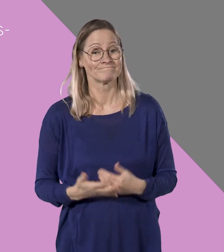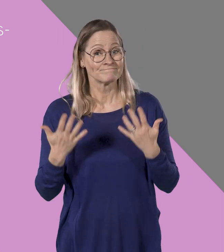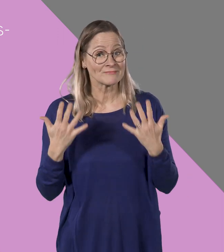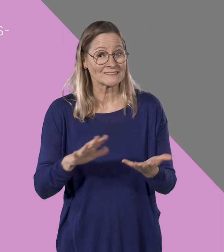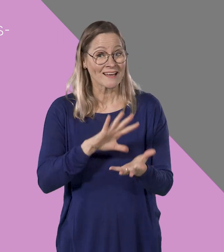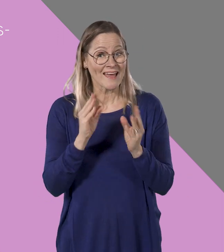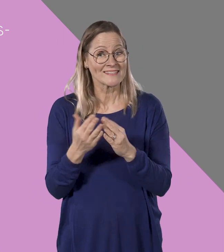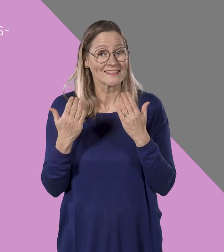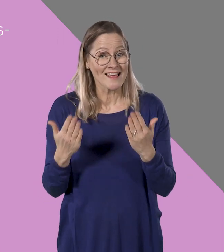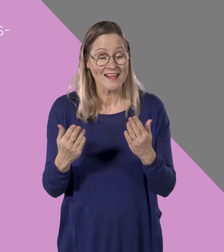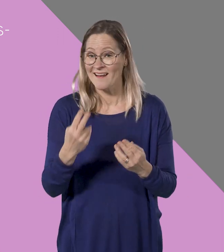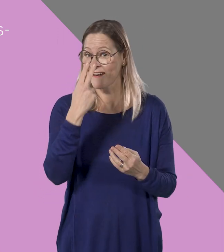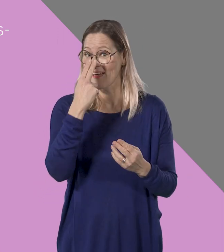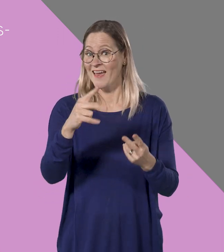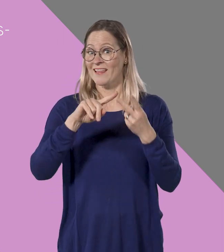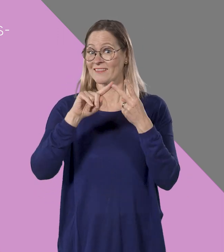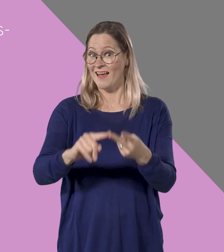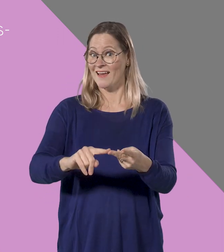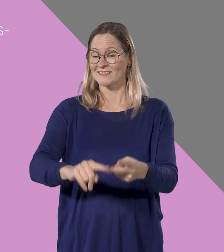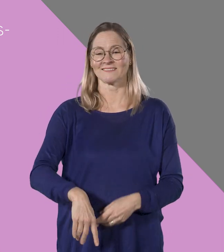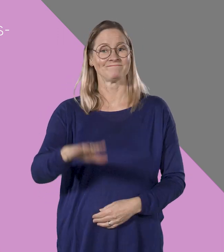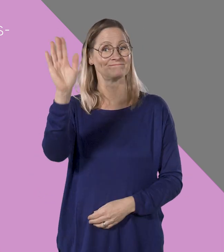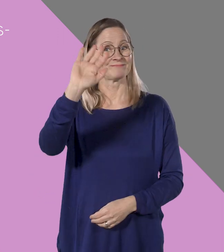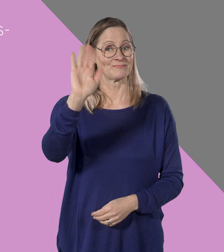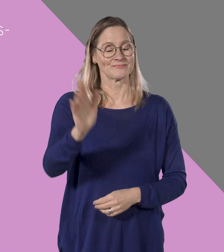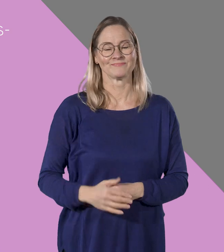Tässä kaikki tällä kertaa. Nähdään taas, moi moi!